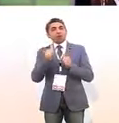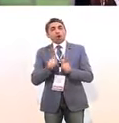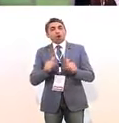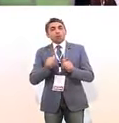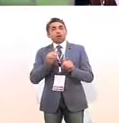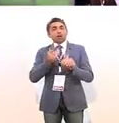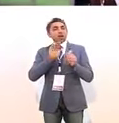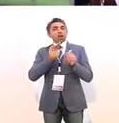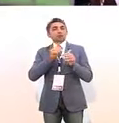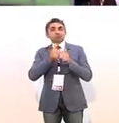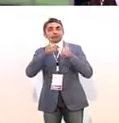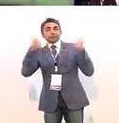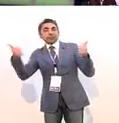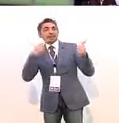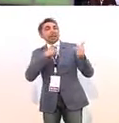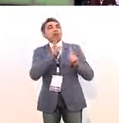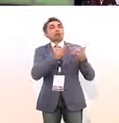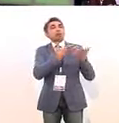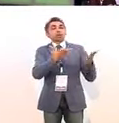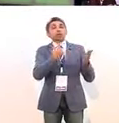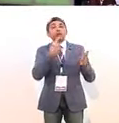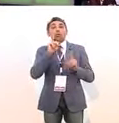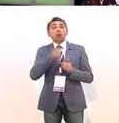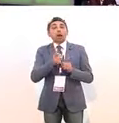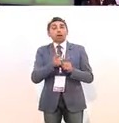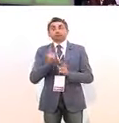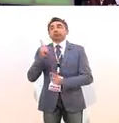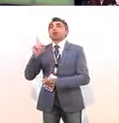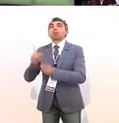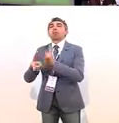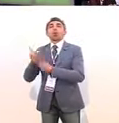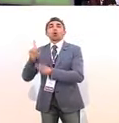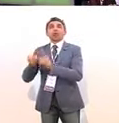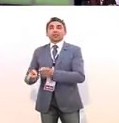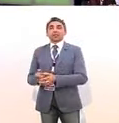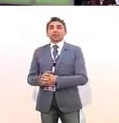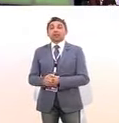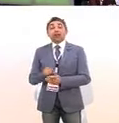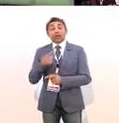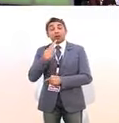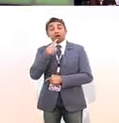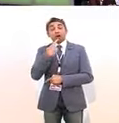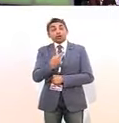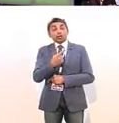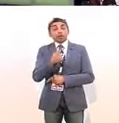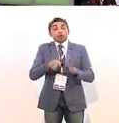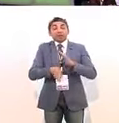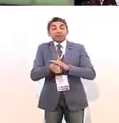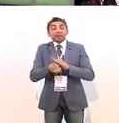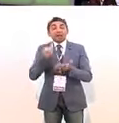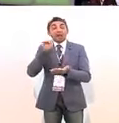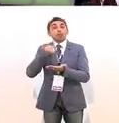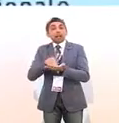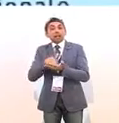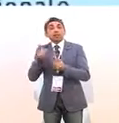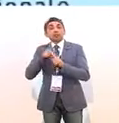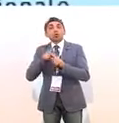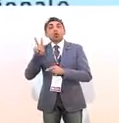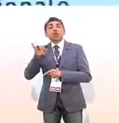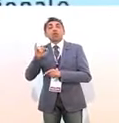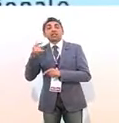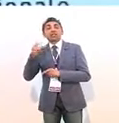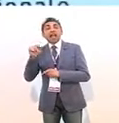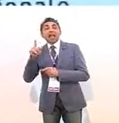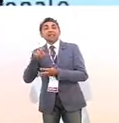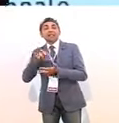populismo è la politica. E ve lo dico partendo dalle banche e dai vitalizi. Perché su questi